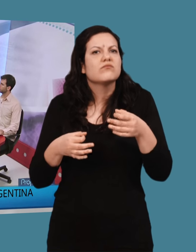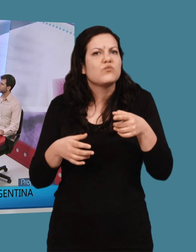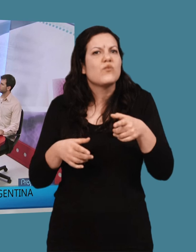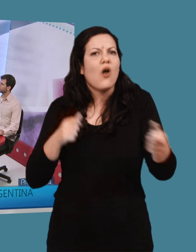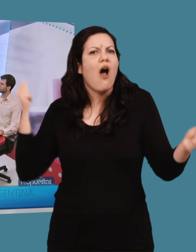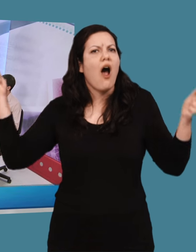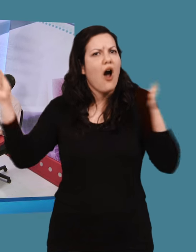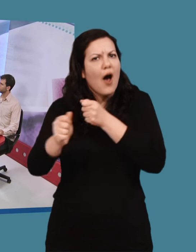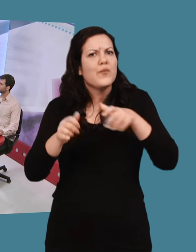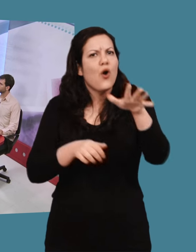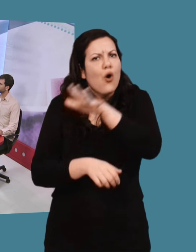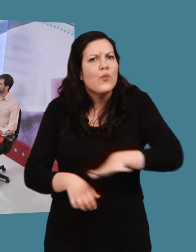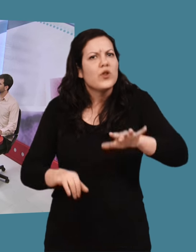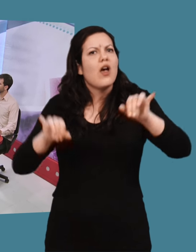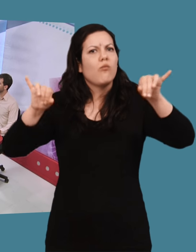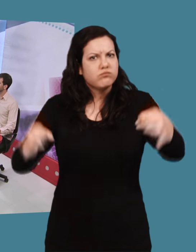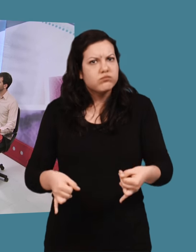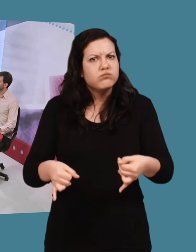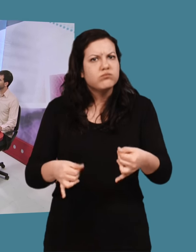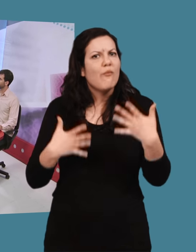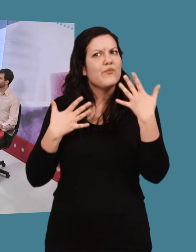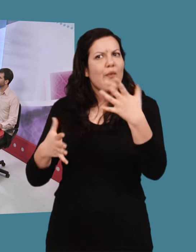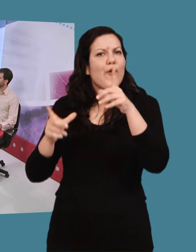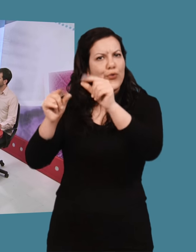bien recibido por la comunidad y lo muestran los números de ingresantes,